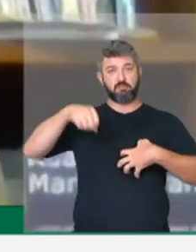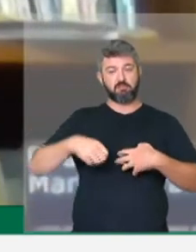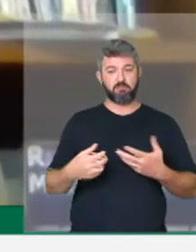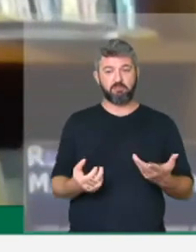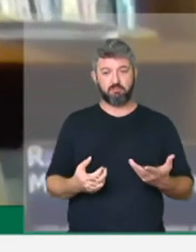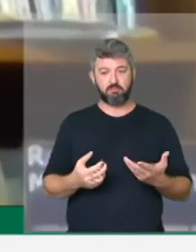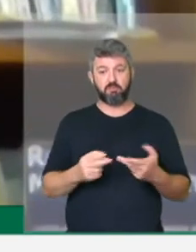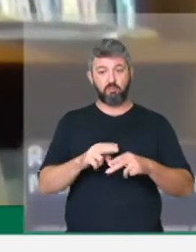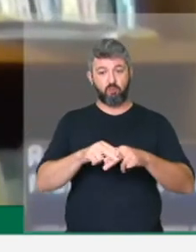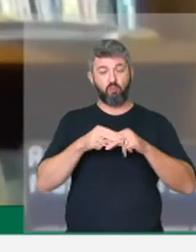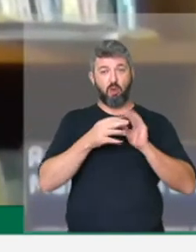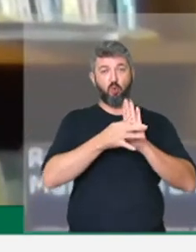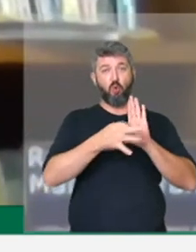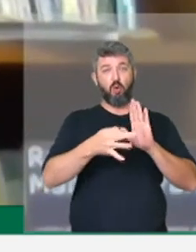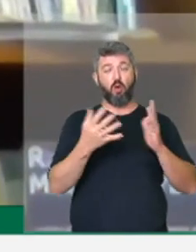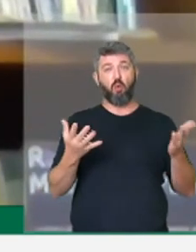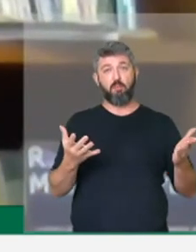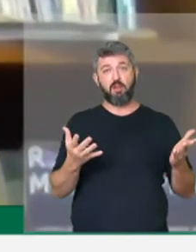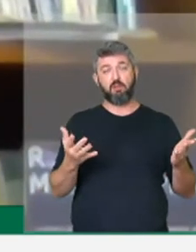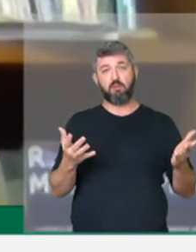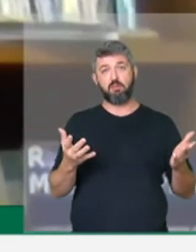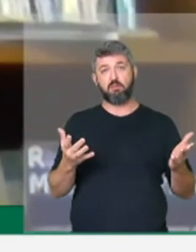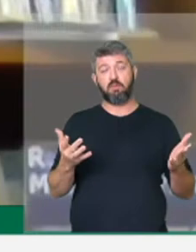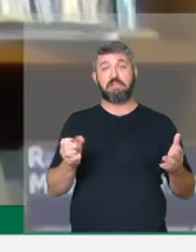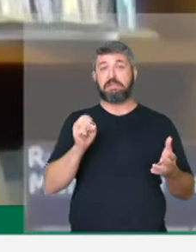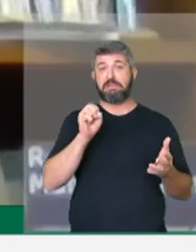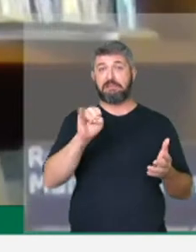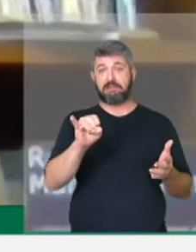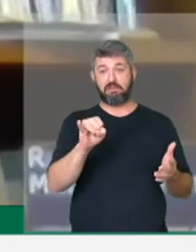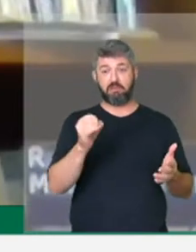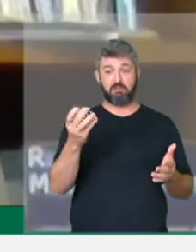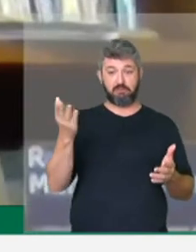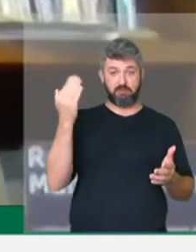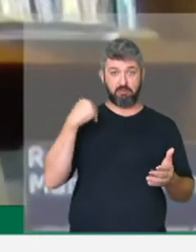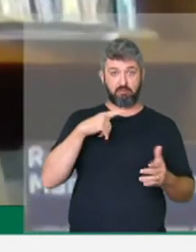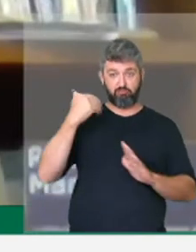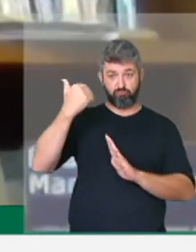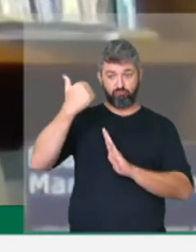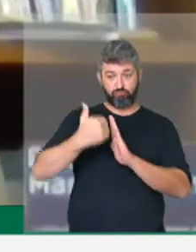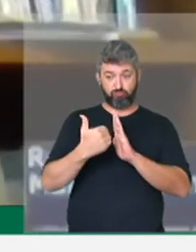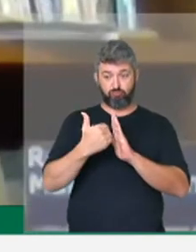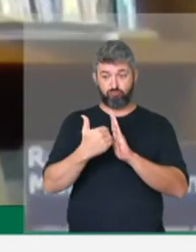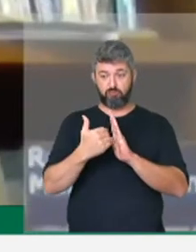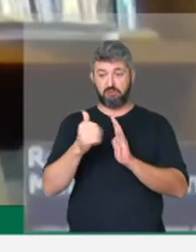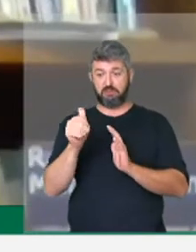ORA, ENTÃO ISSO VAI INCENTIVAR AO NÃO PAGAMENTO, ENTENDE? ISTO NÃO É POLÍTICA JUSTA PARA SE